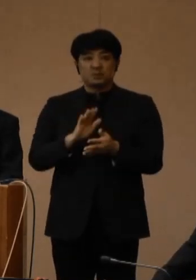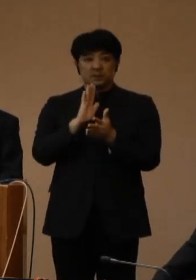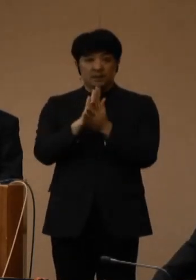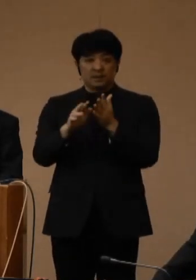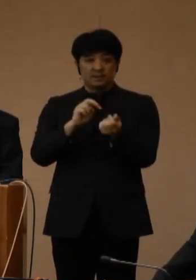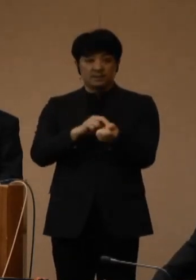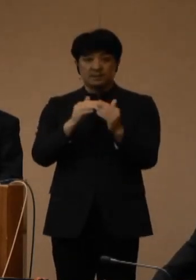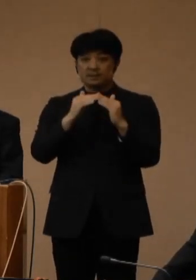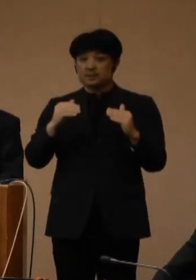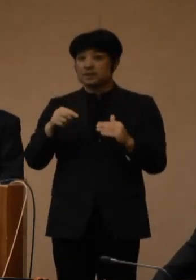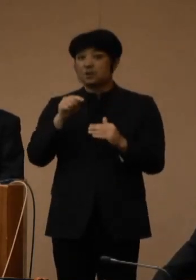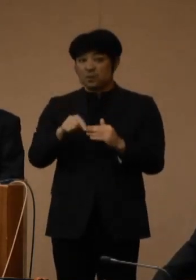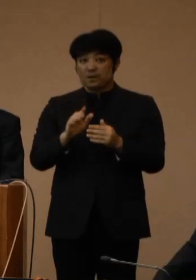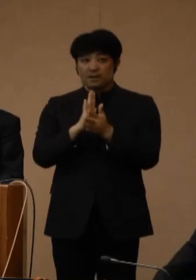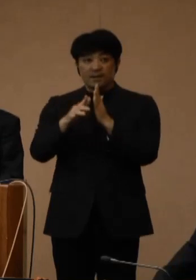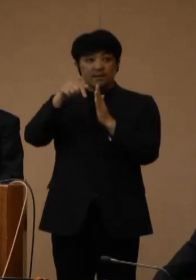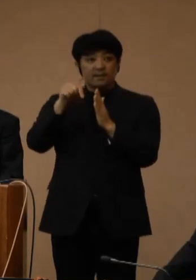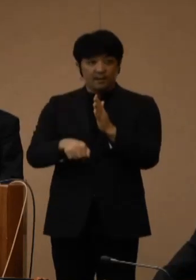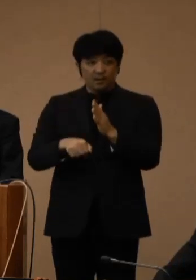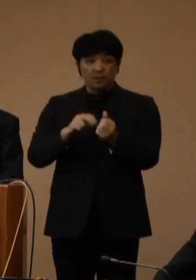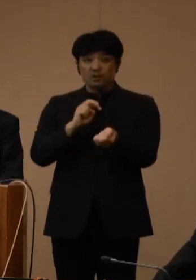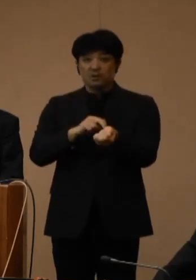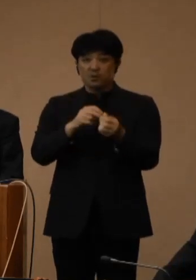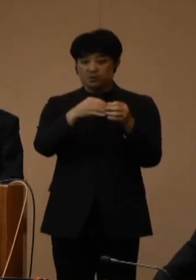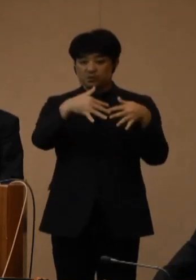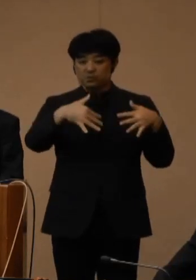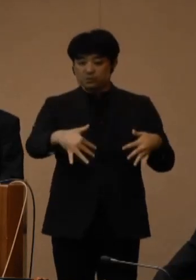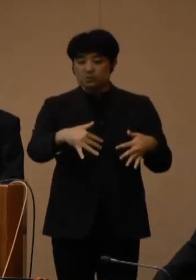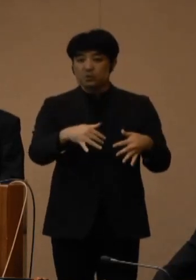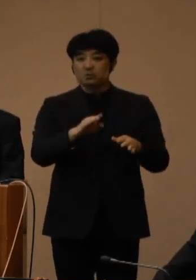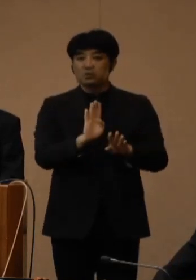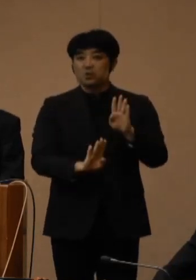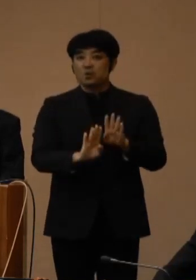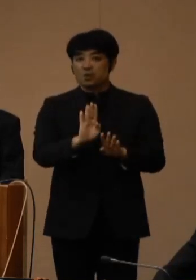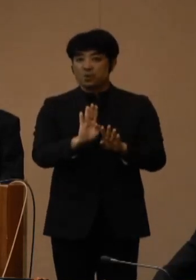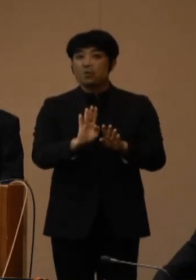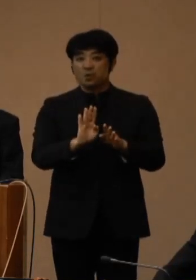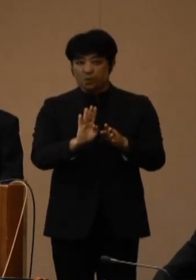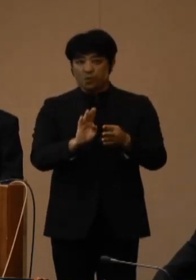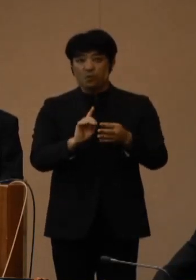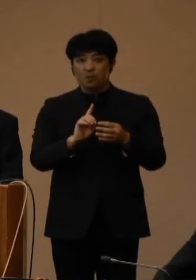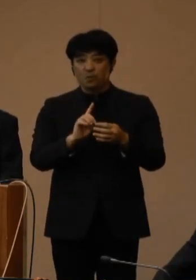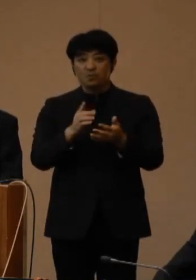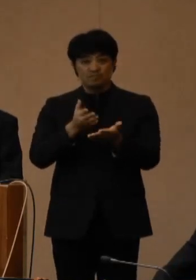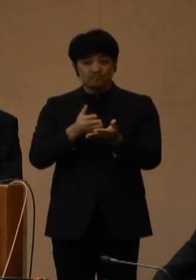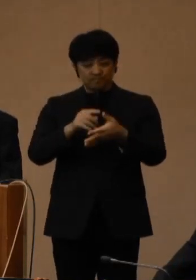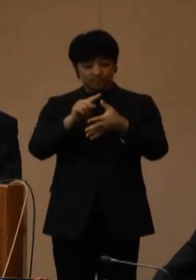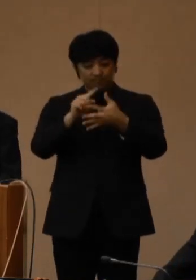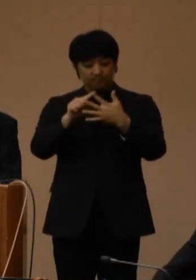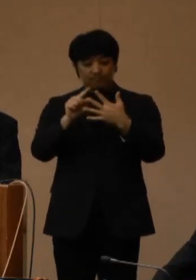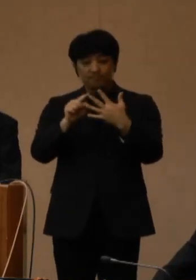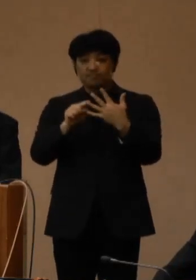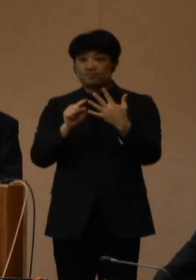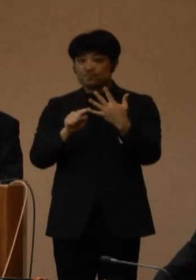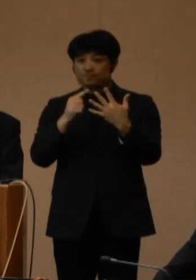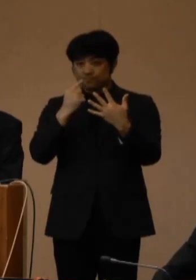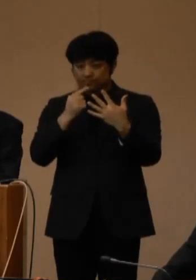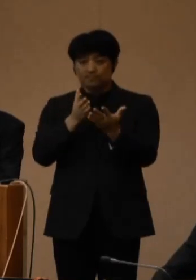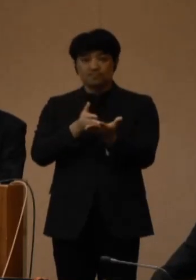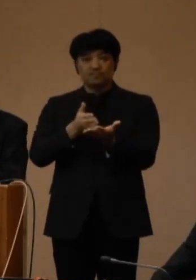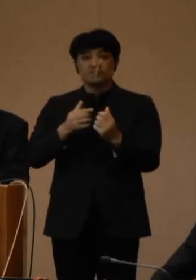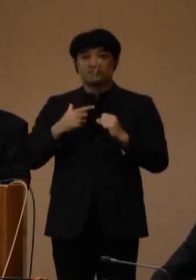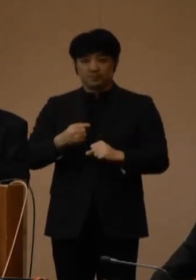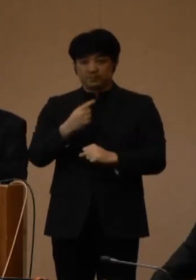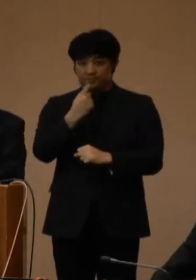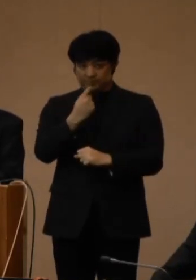県内の厳しい医療状況を踏まえて、次の５点について県民の皆様に呼びかけたいと思います。